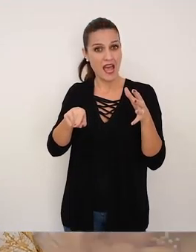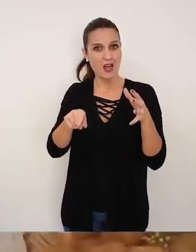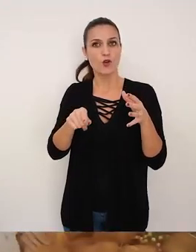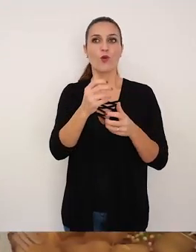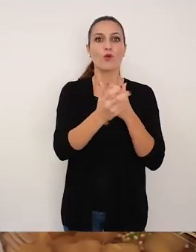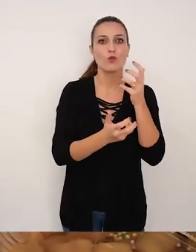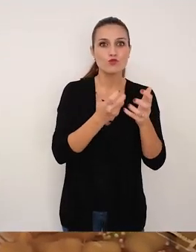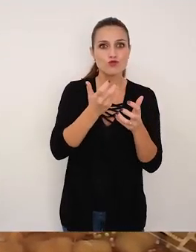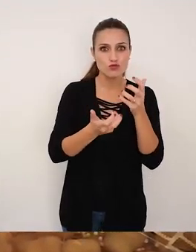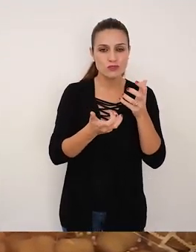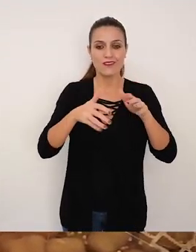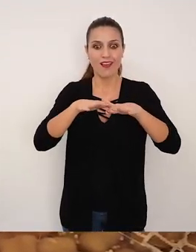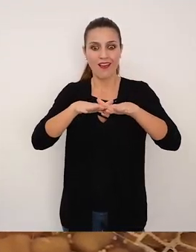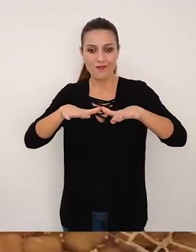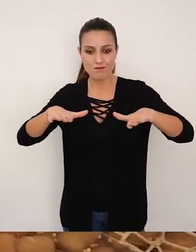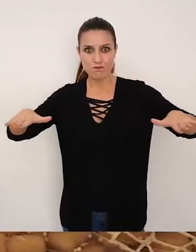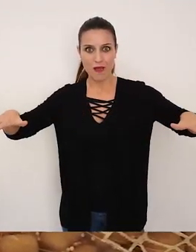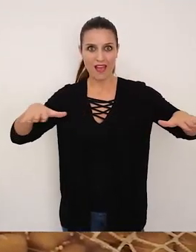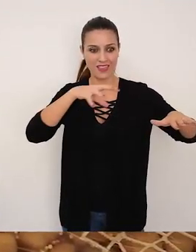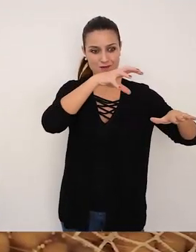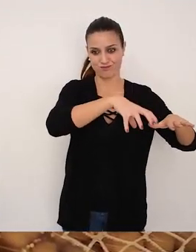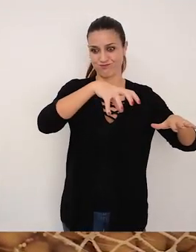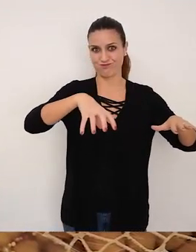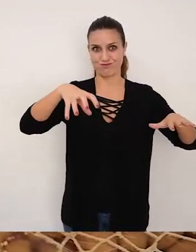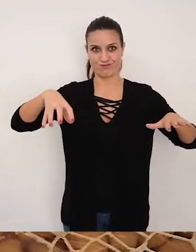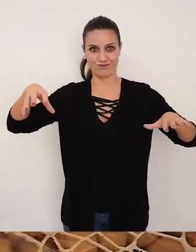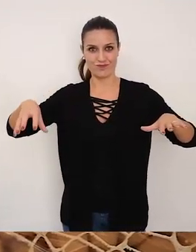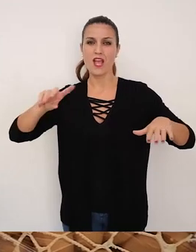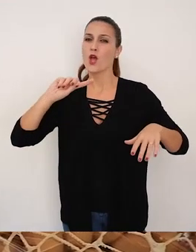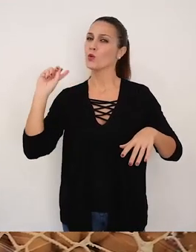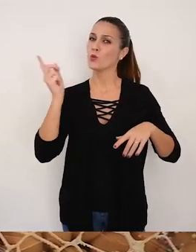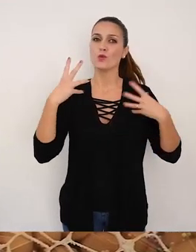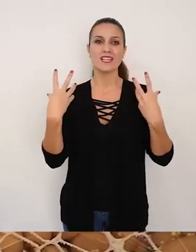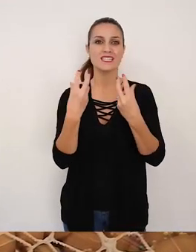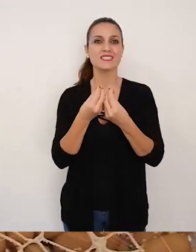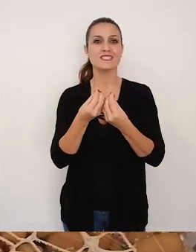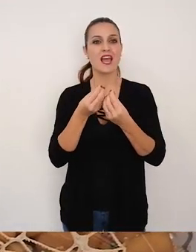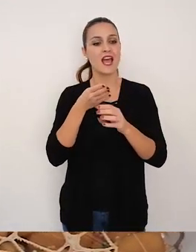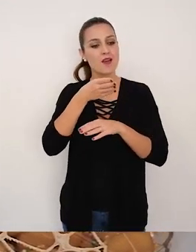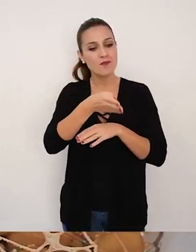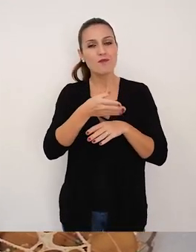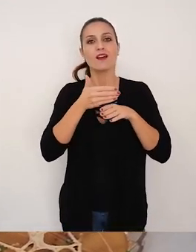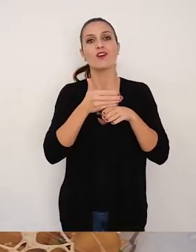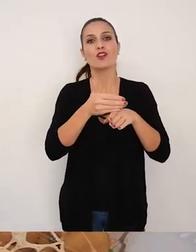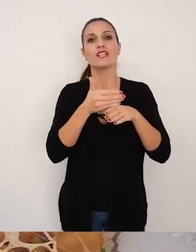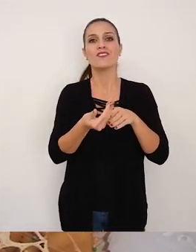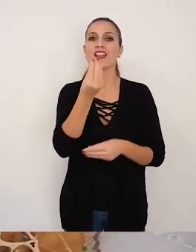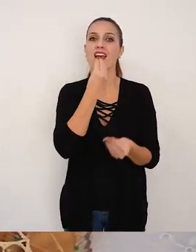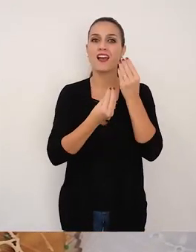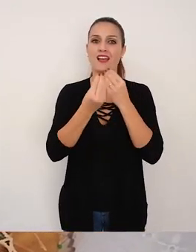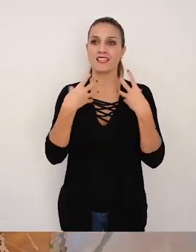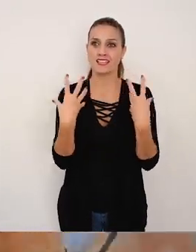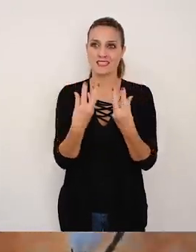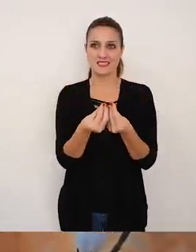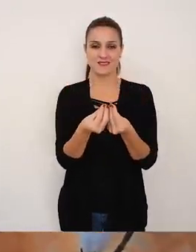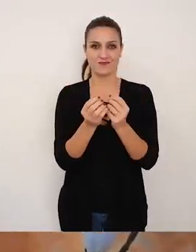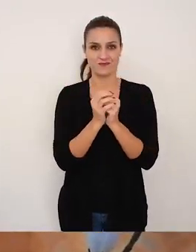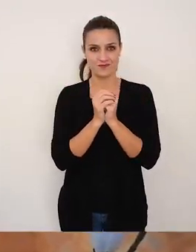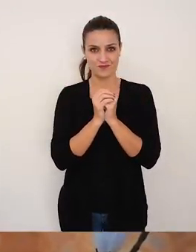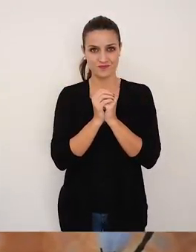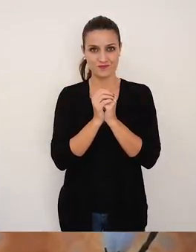locali gustose e genuine delle quali ne usufruisce l’intera collettività.